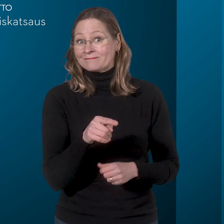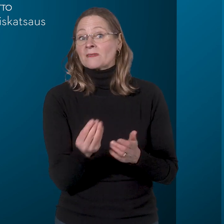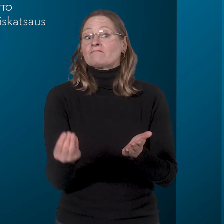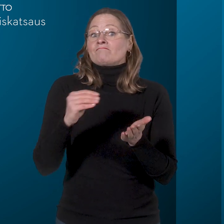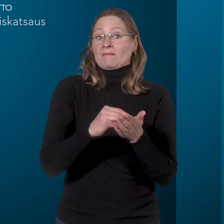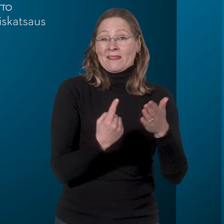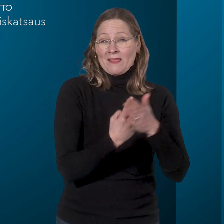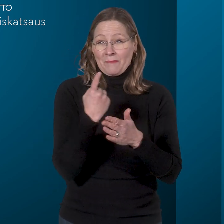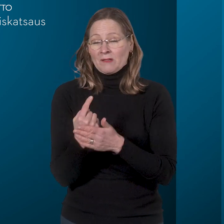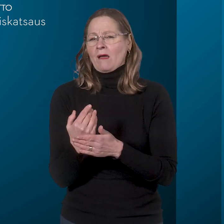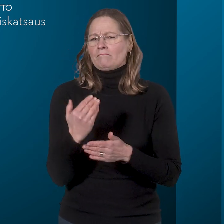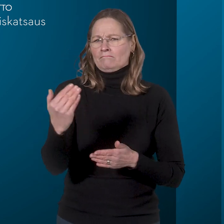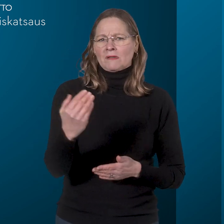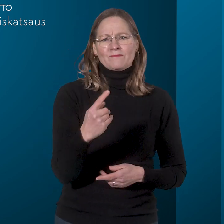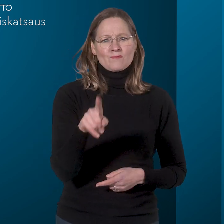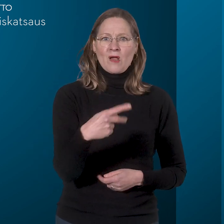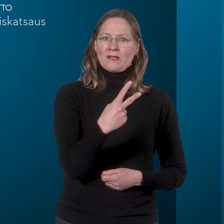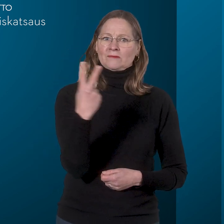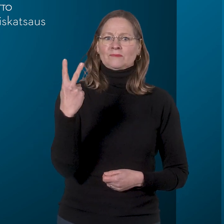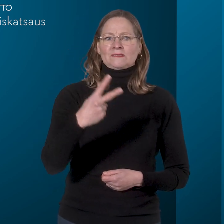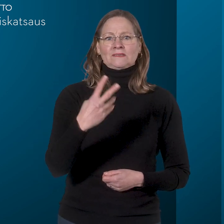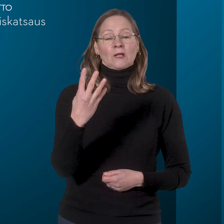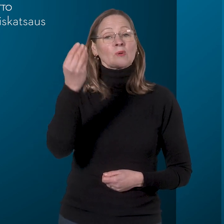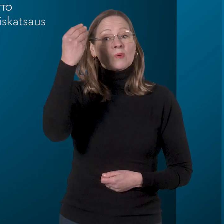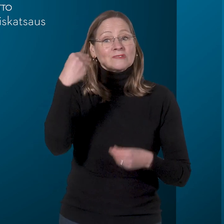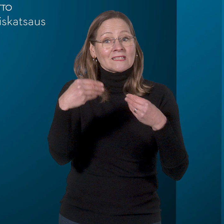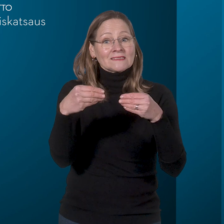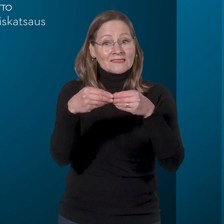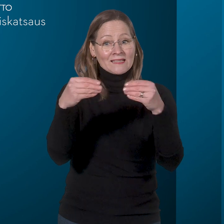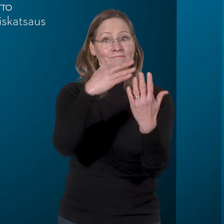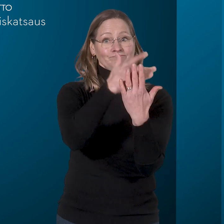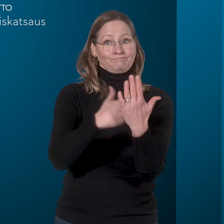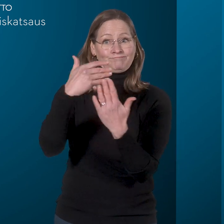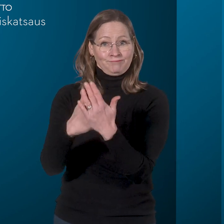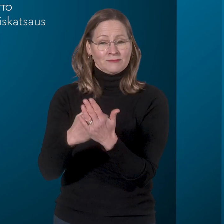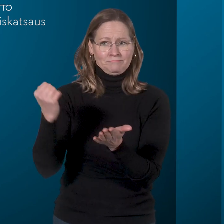Lisäksi tapahtumat tulevat löytymään vuoden 2024 kurssiesitteestä, -